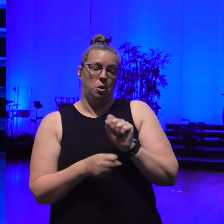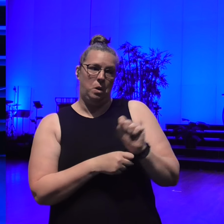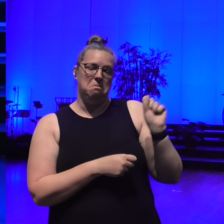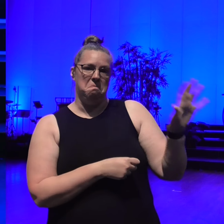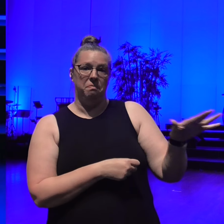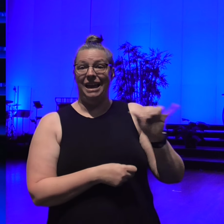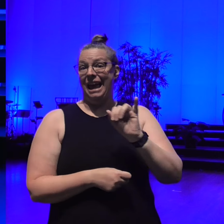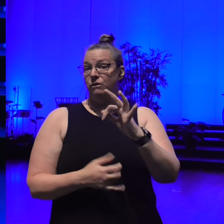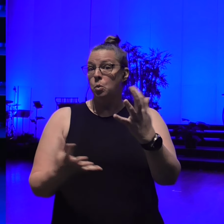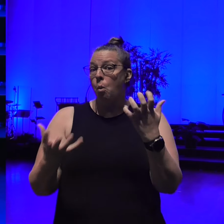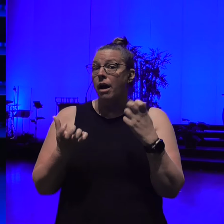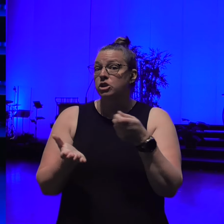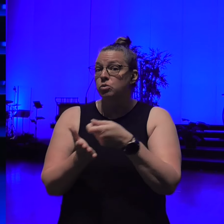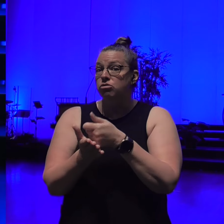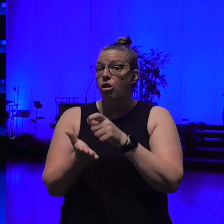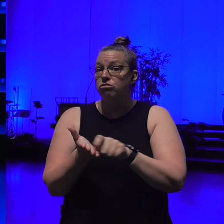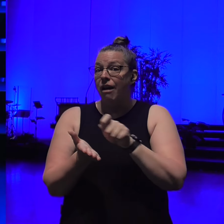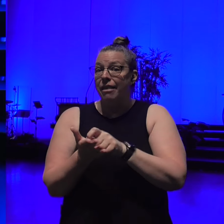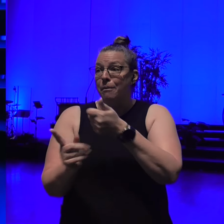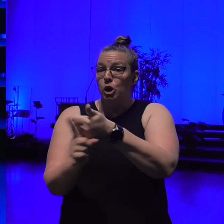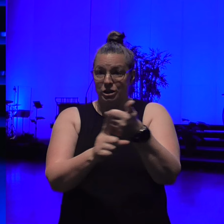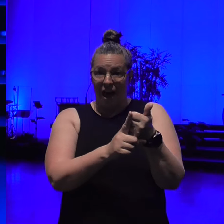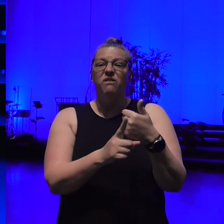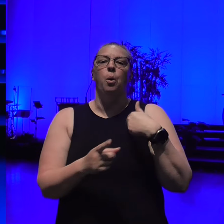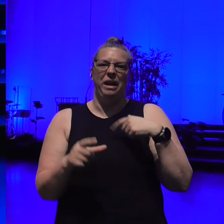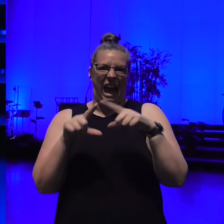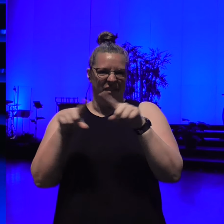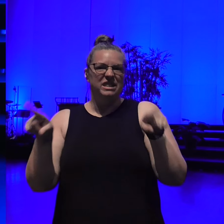algo de papelería en la mesa del vestíbulo o, si están viendo en línea y solo